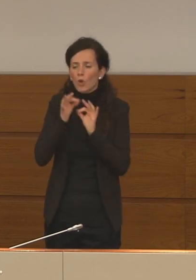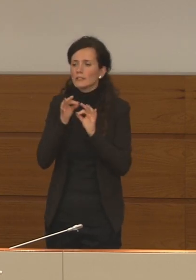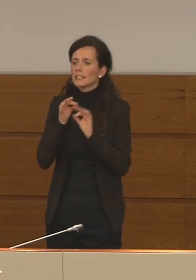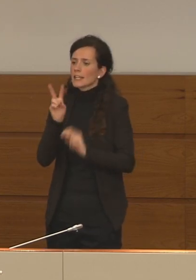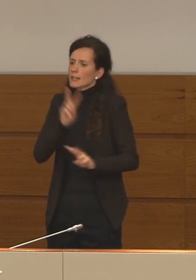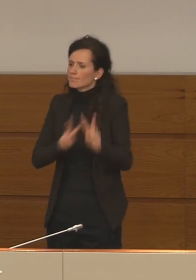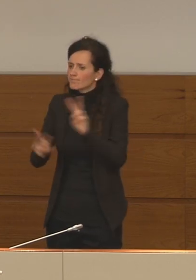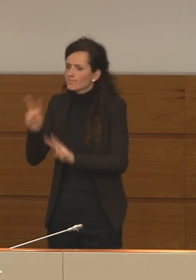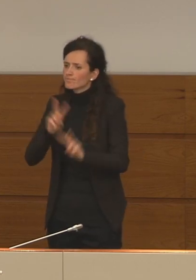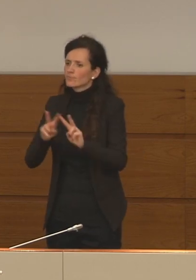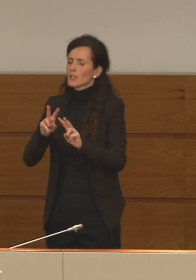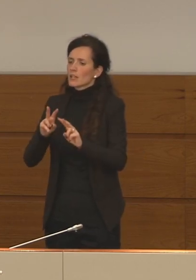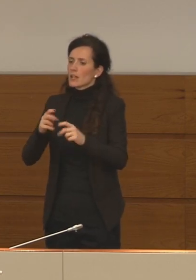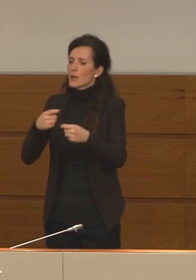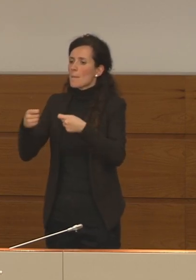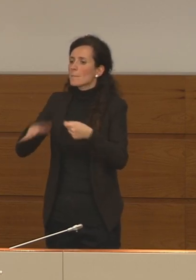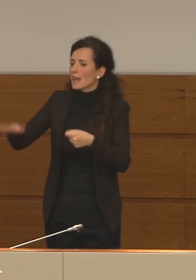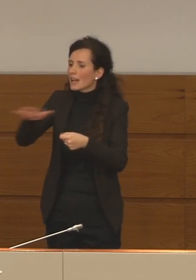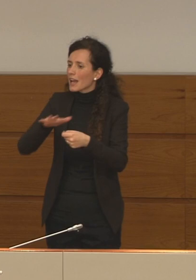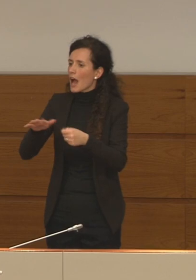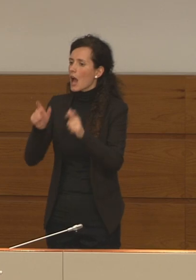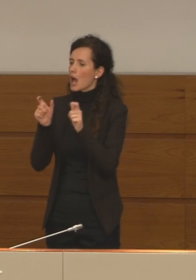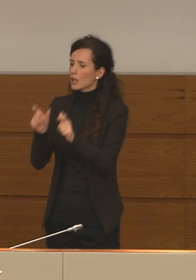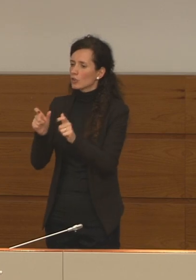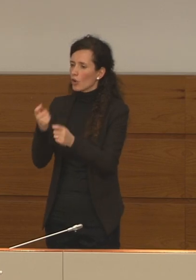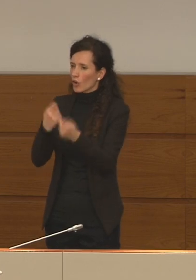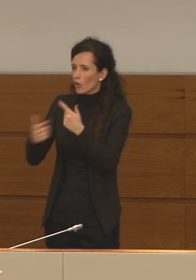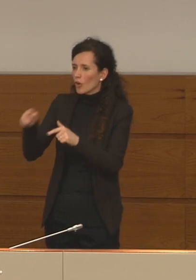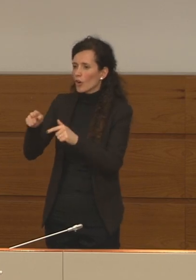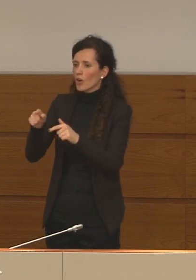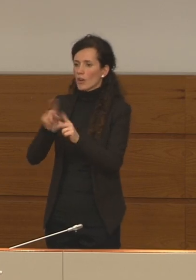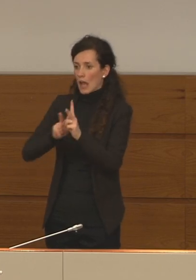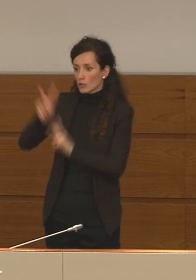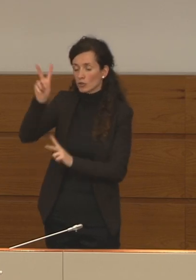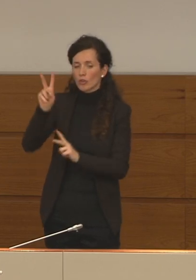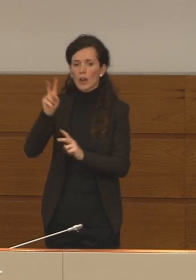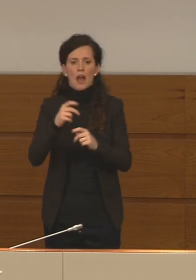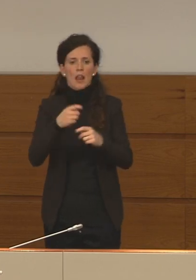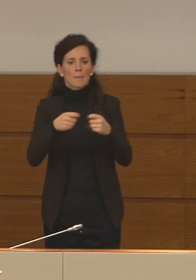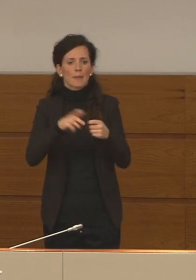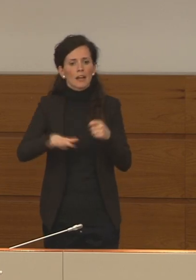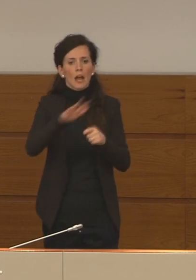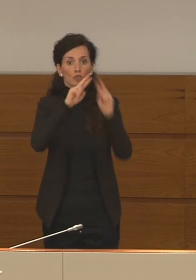e sul mercato internazionale le strumentazioni che servono per